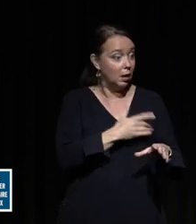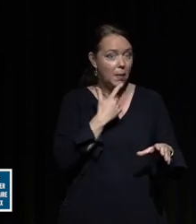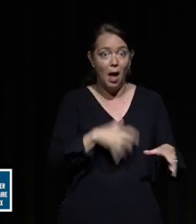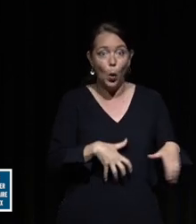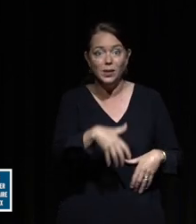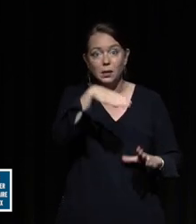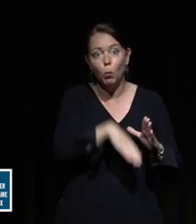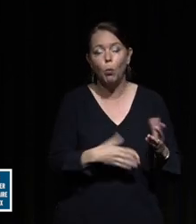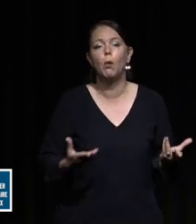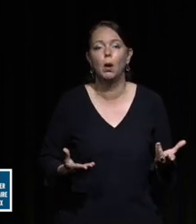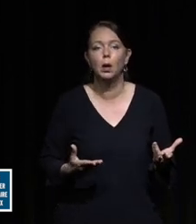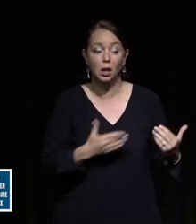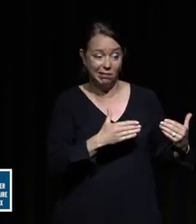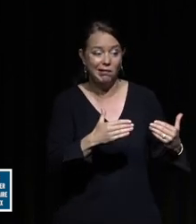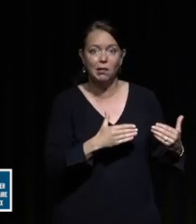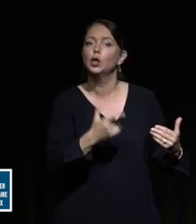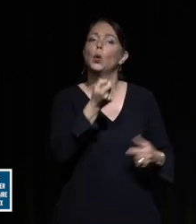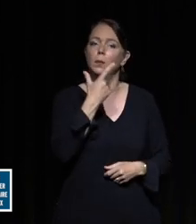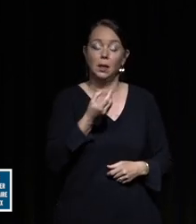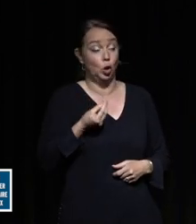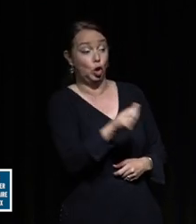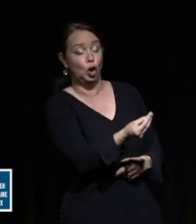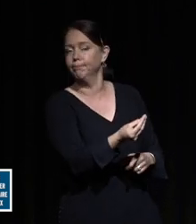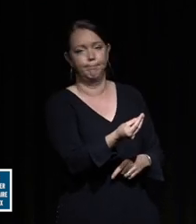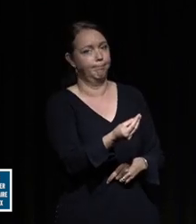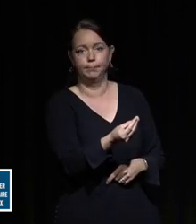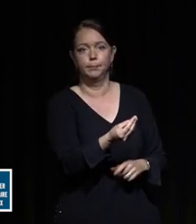donc on ne fait pas de traitement médical chez des femmes qui viennent d'être opérés qui veulent